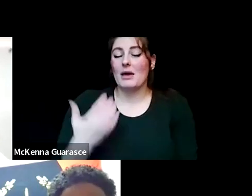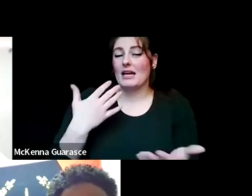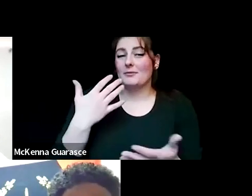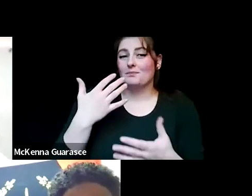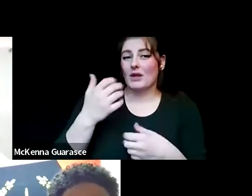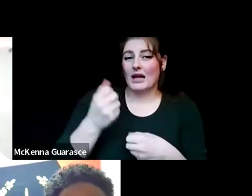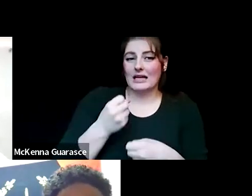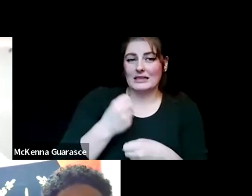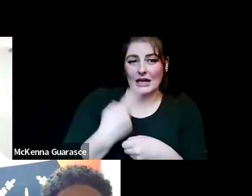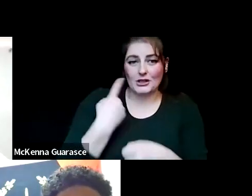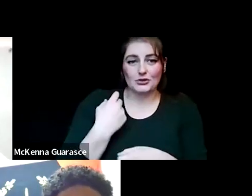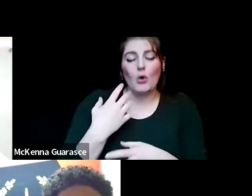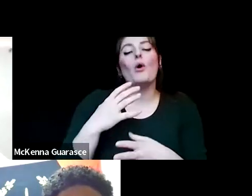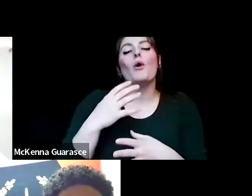antes del evento de sobredosis masiva